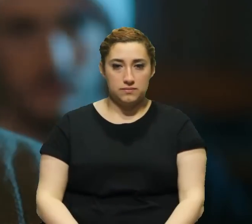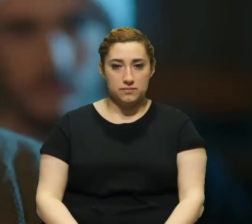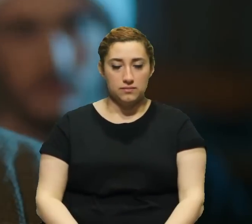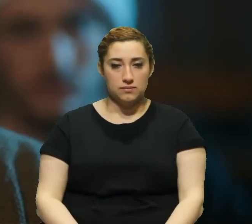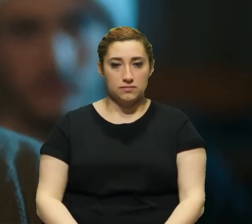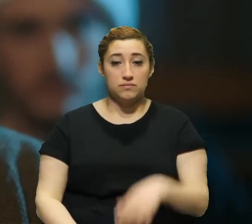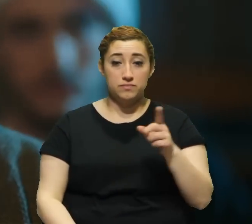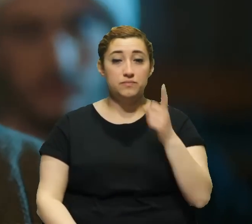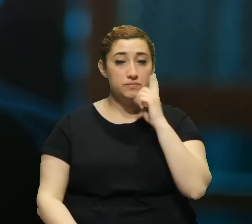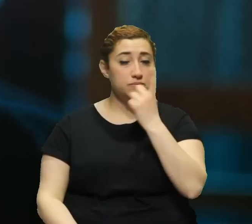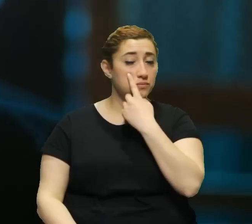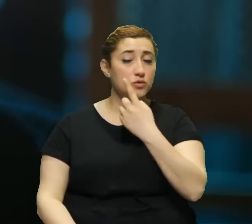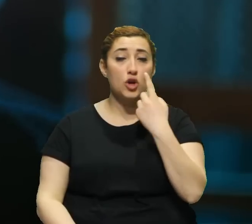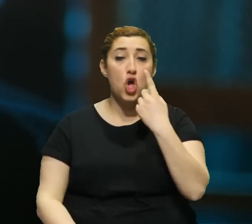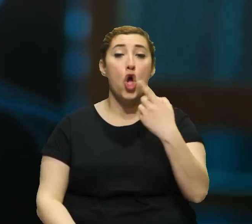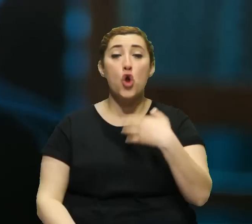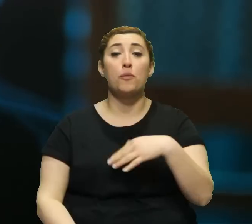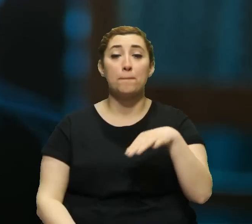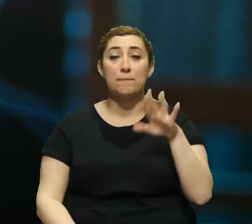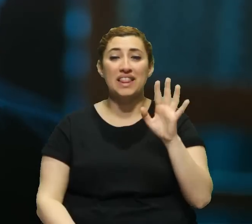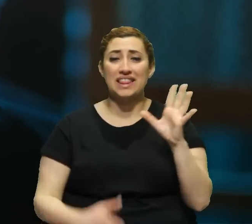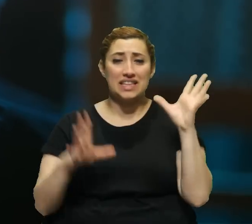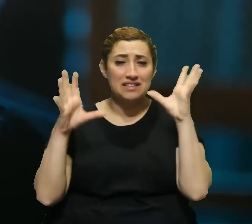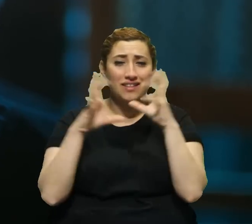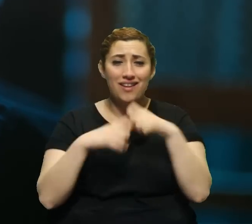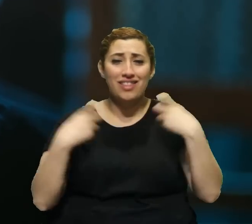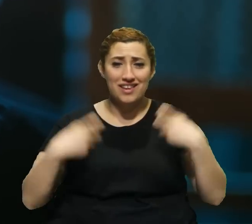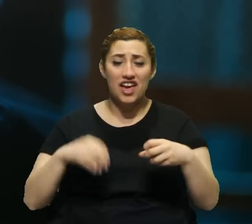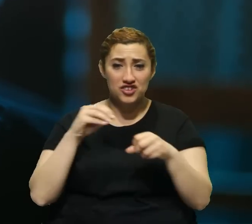O göz gözü görmeyecek kadar karanlık yerde...